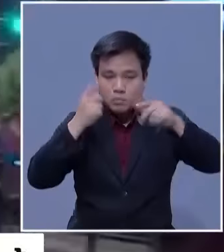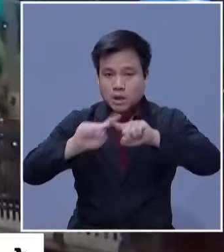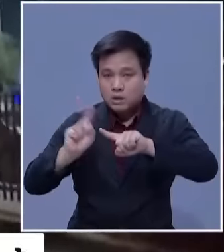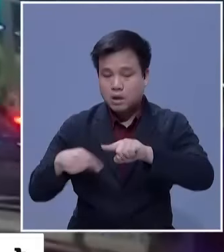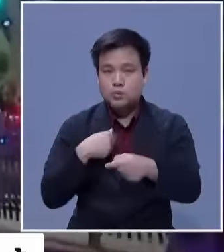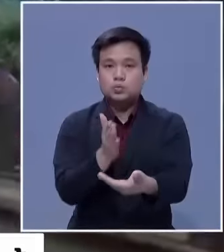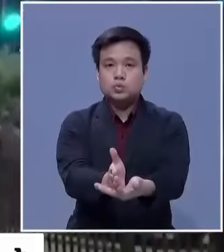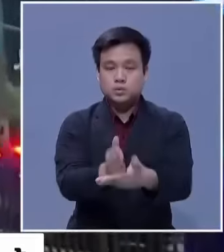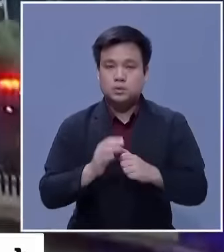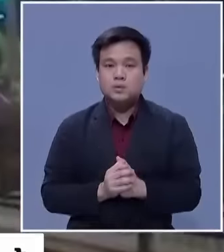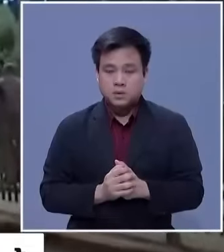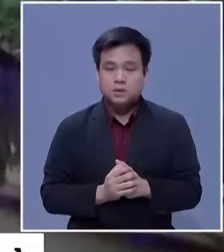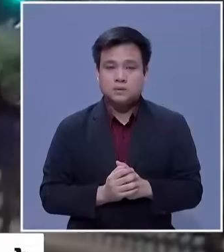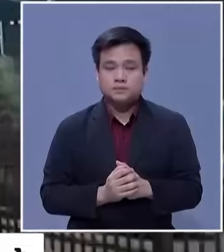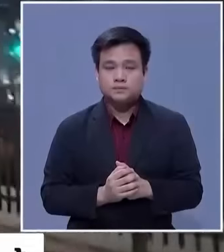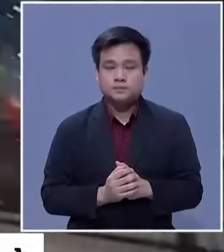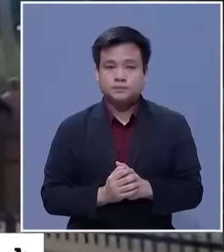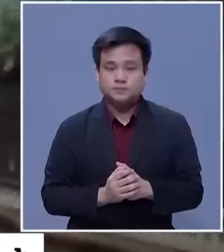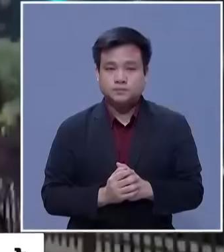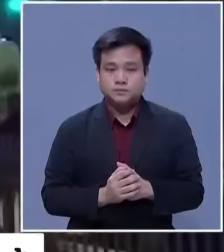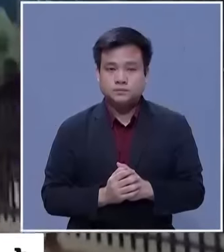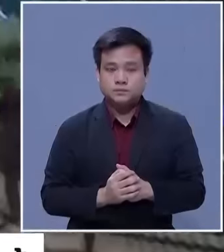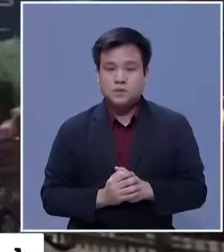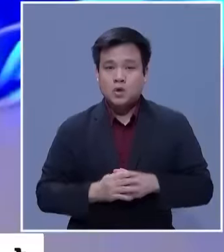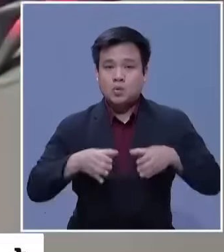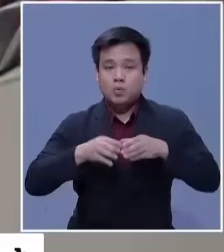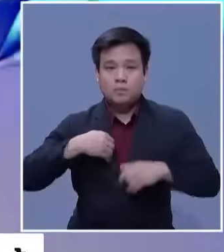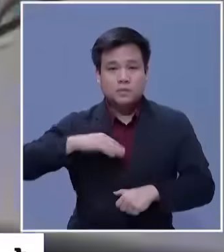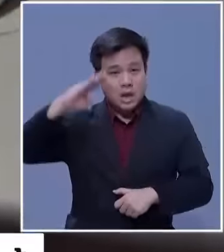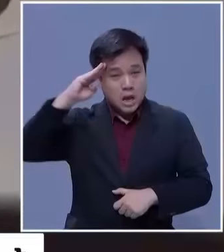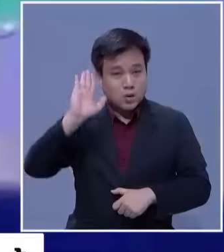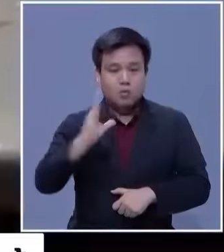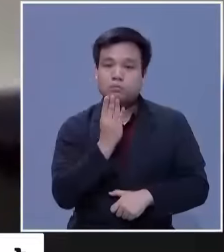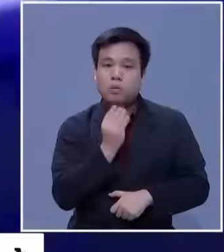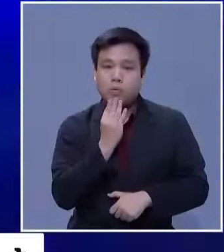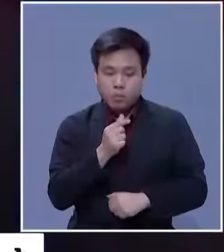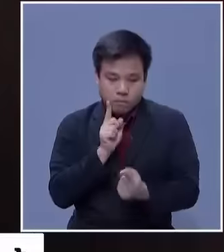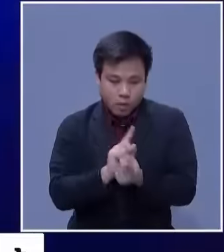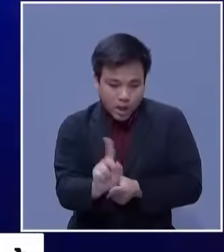ป้องกันอิสราเอลหรือว่า idf ได้ไปพบศพ จำนวนนึงที่อุโมงค์ใต้ดินในฉนวนกาซ่าโดย